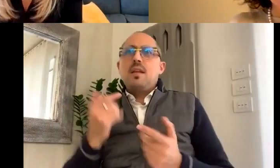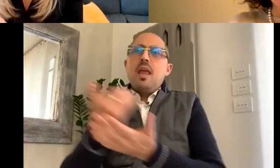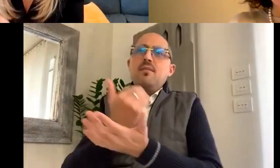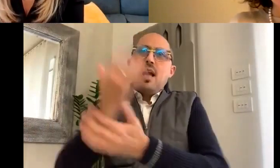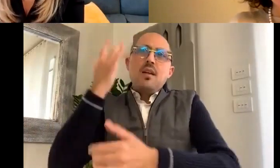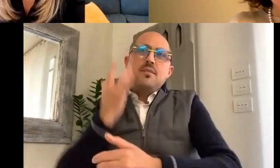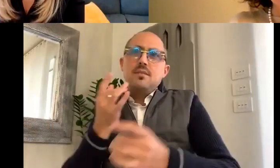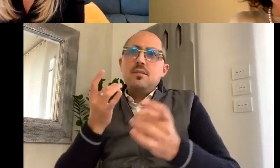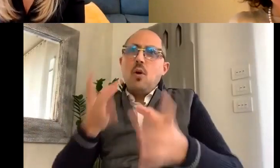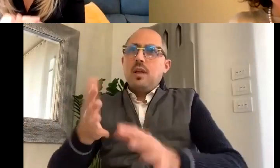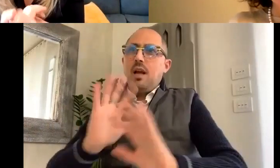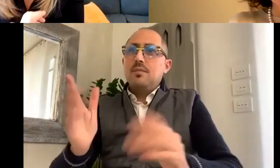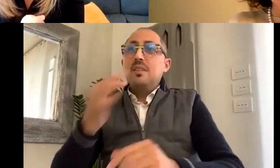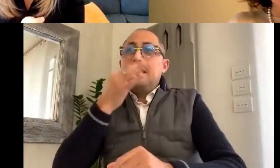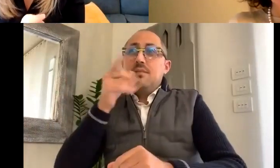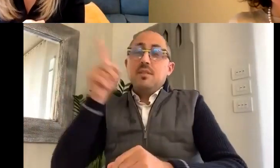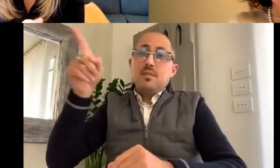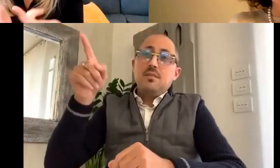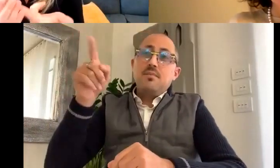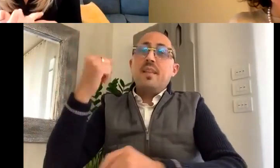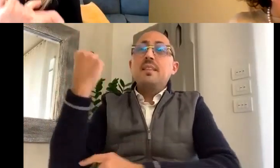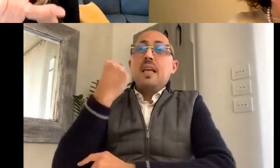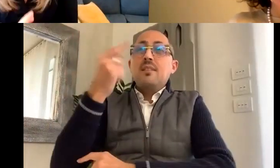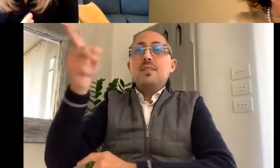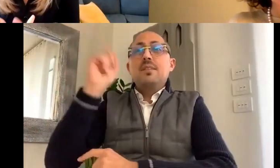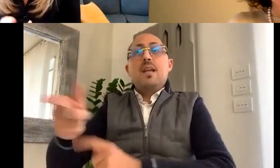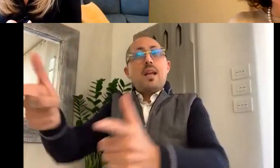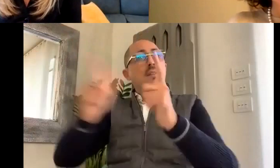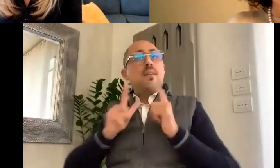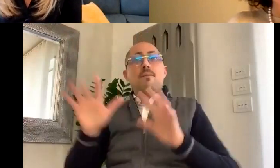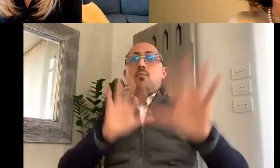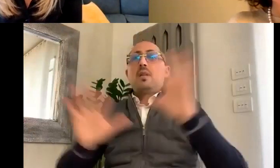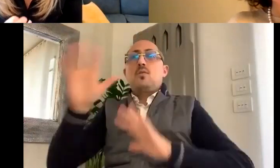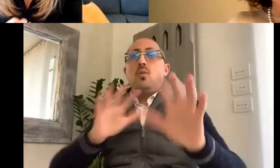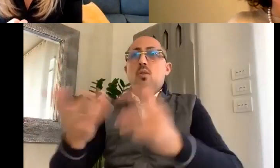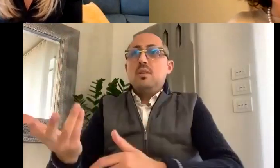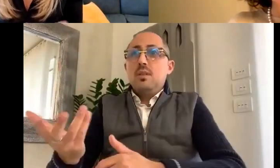sapere come funziona, sapere come avviene il contagio, di tutte queste informazioni,